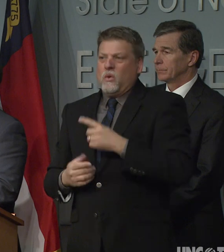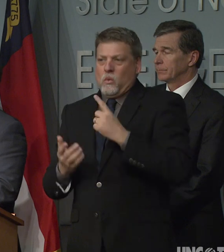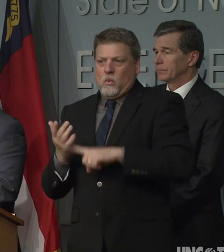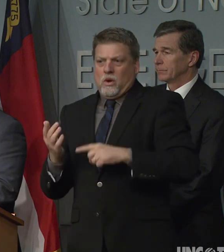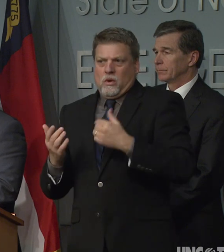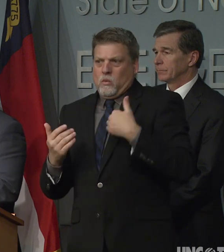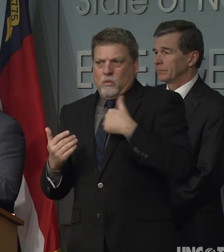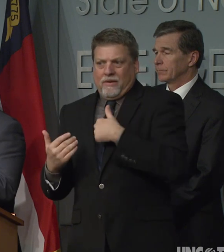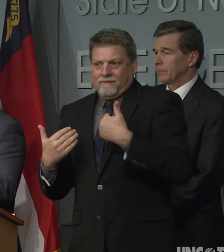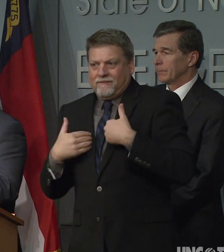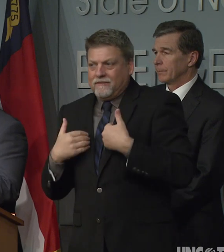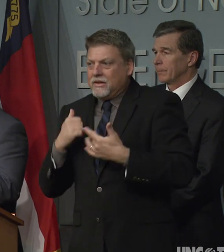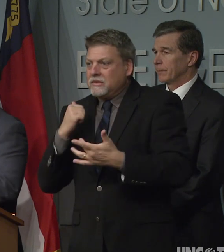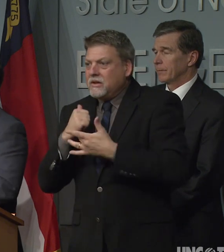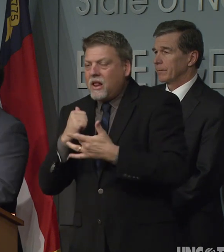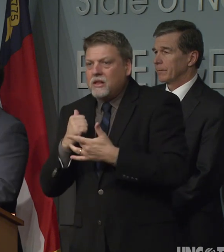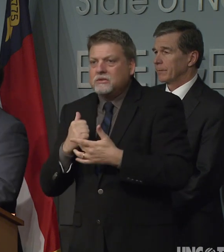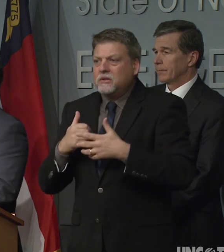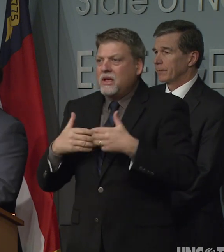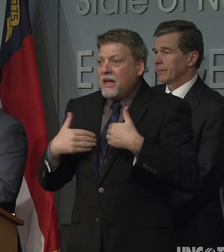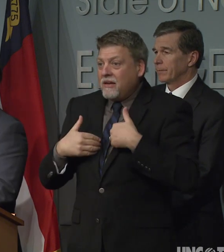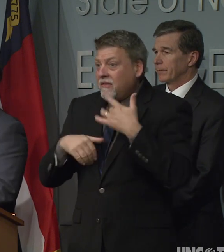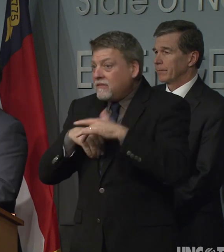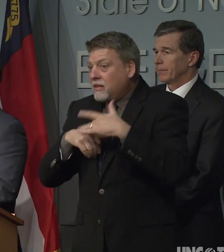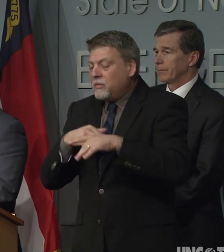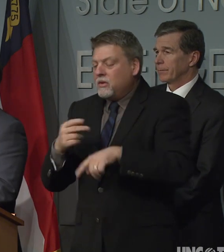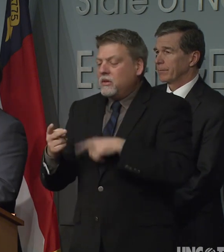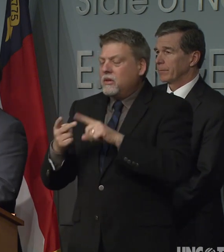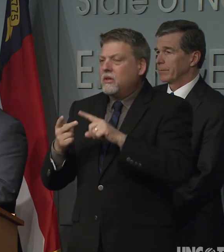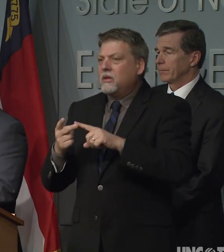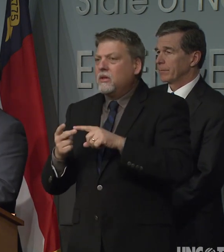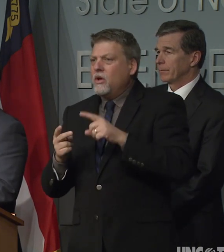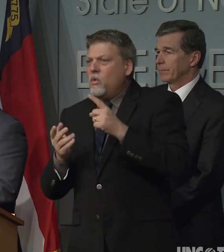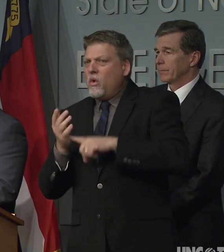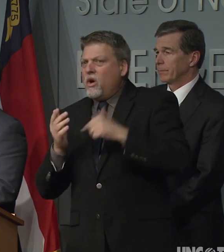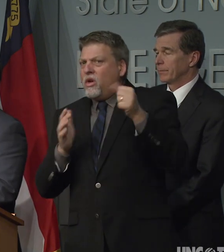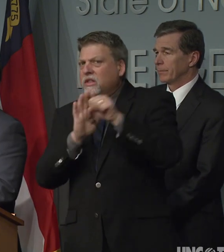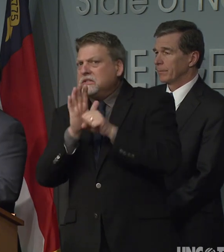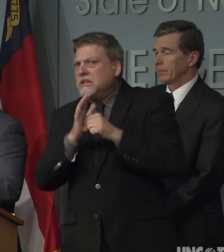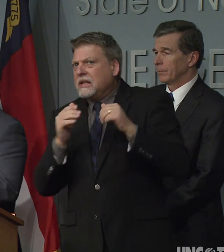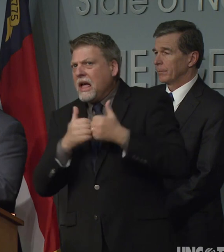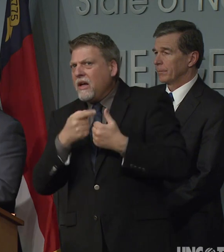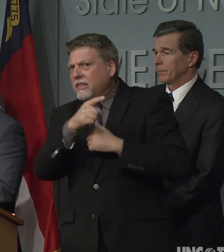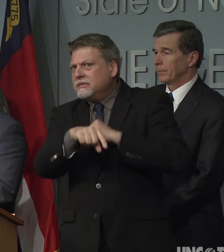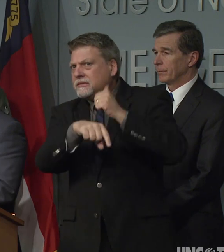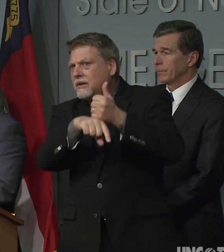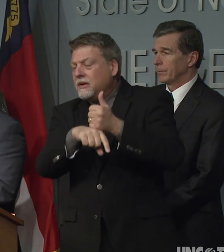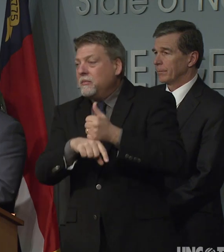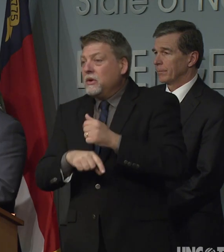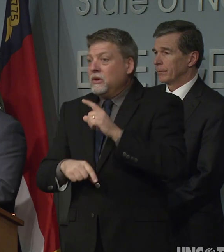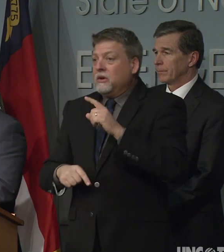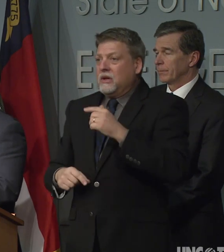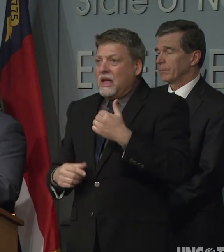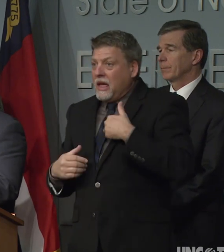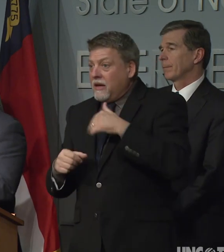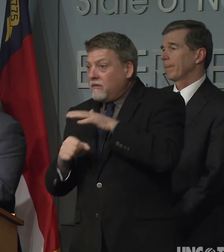estos éxitos que han tenido otros estados y algunas barreras que han tenido otros estados, pero sobre todo,